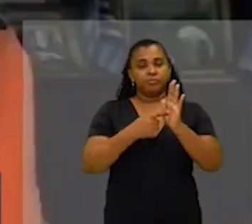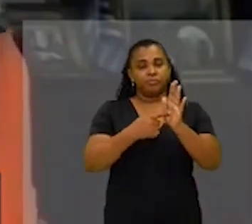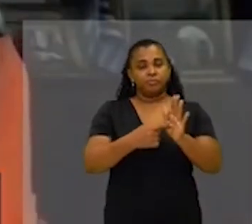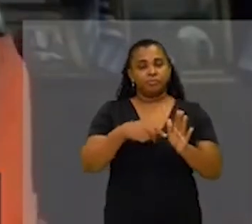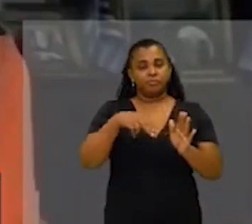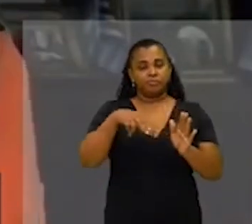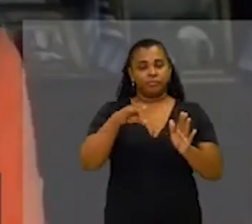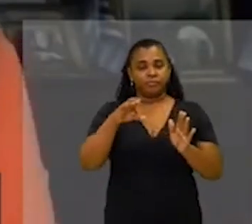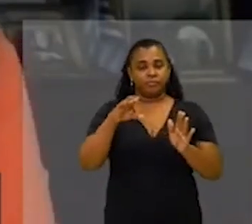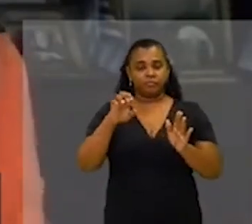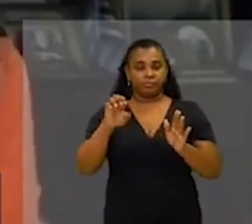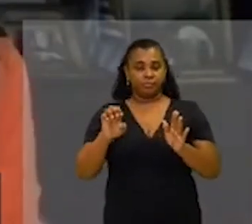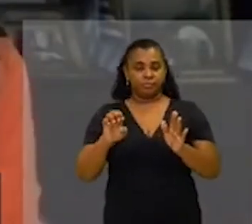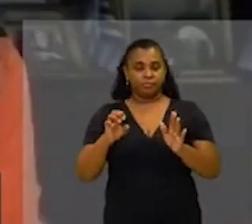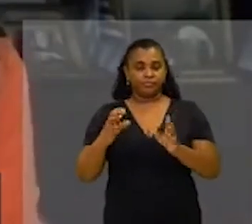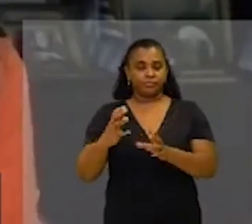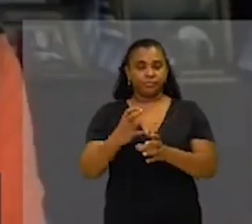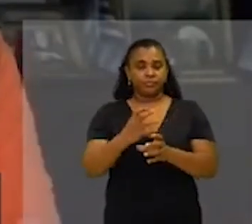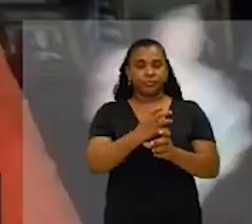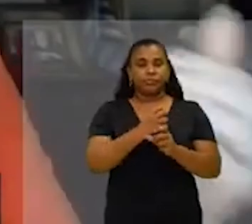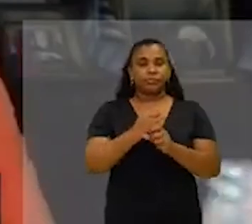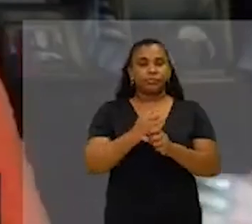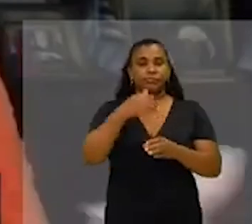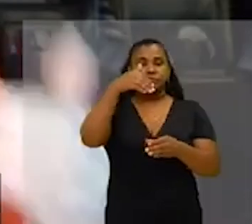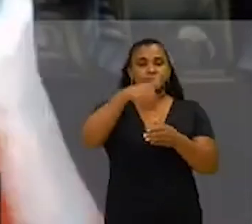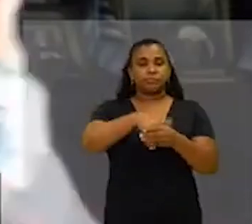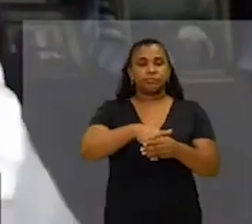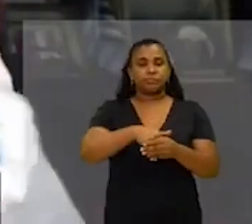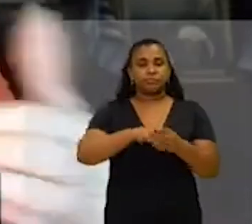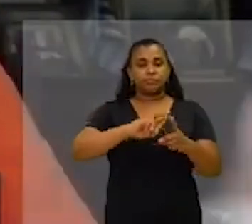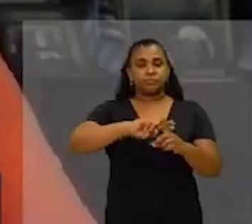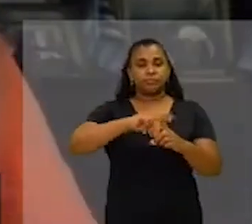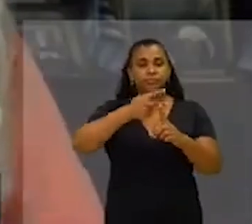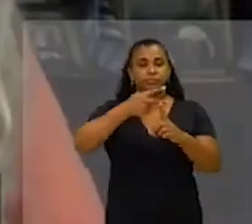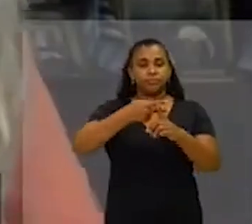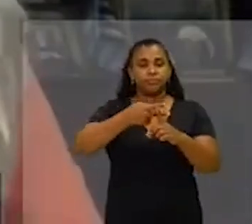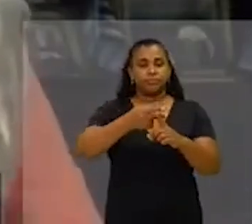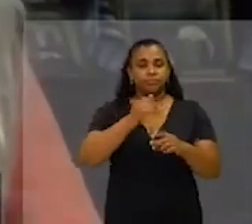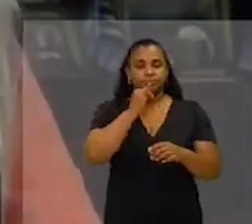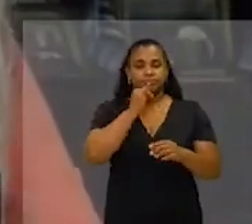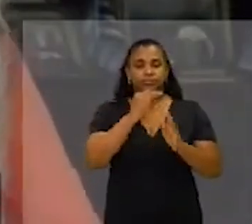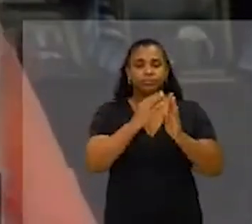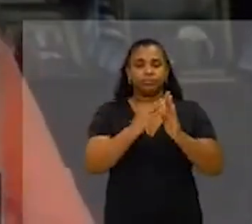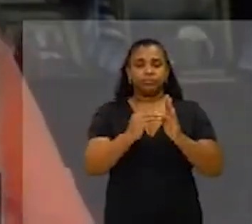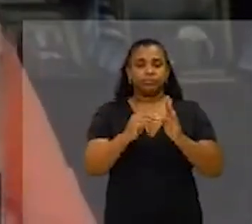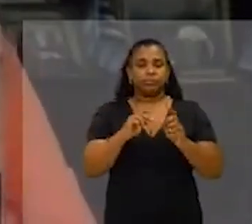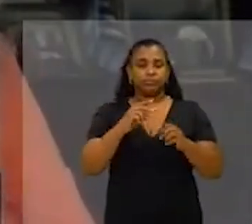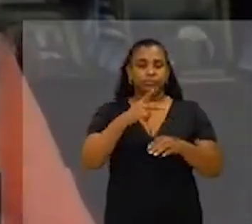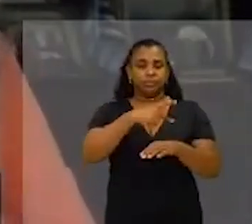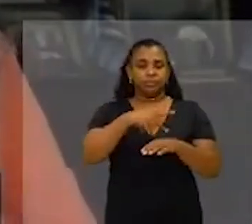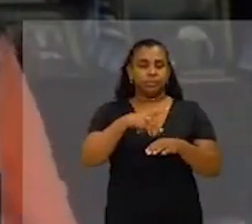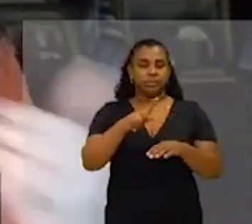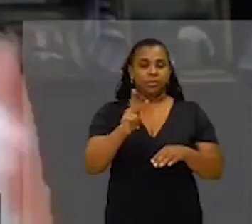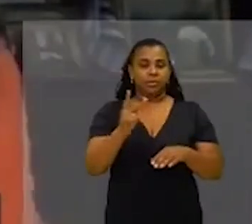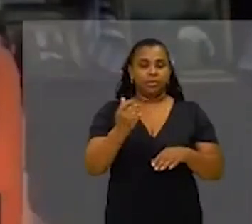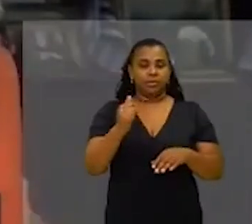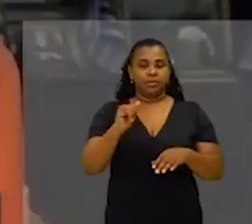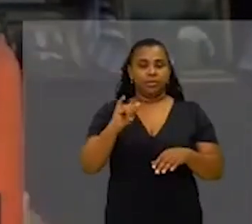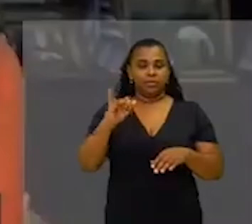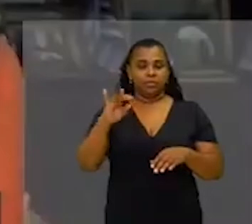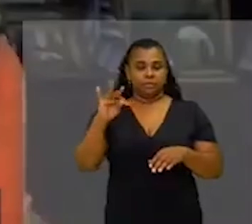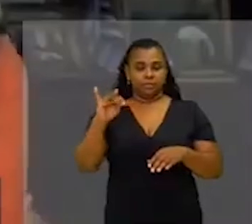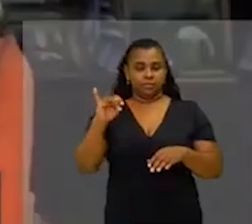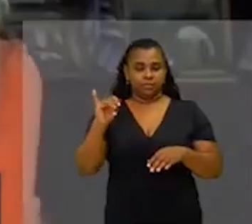de Contagem dos votos em dobro vou dar um exemplo aqui do Haiti no Haiti nós temos que o recurso